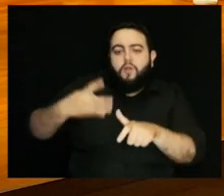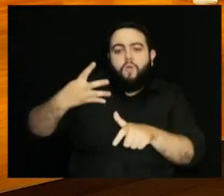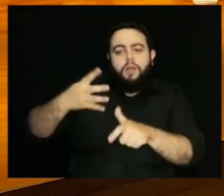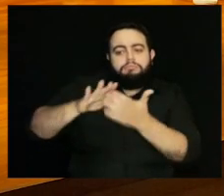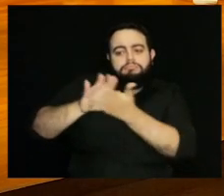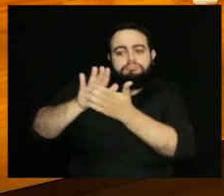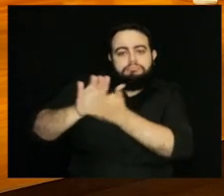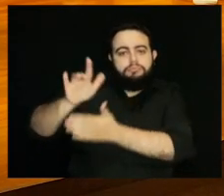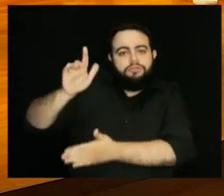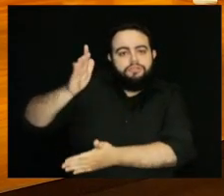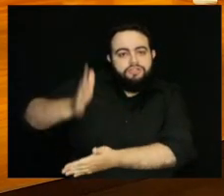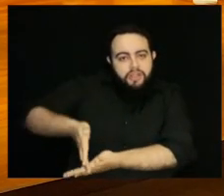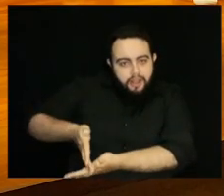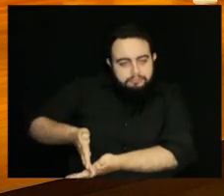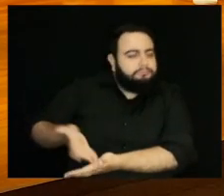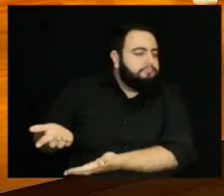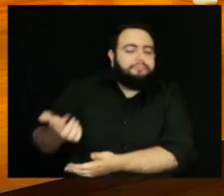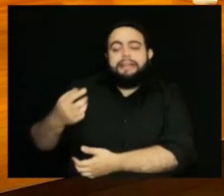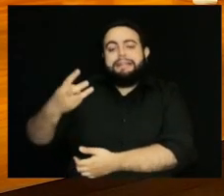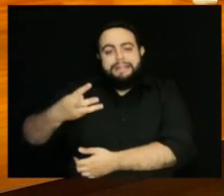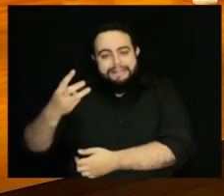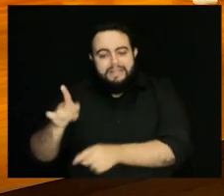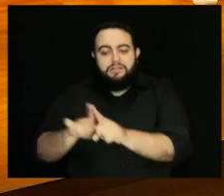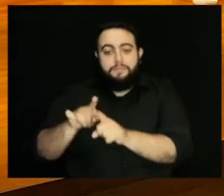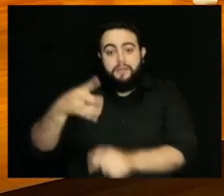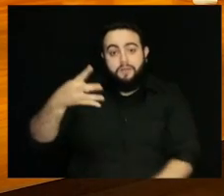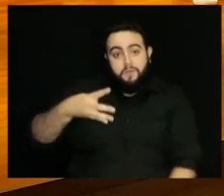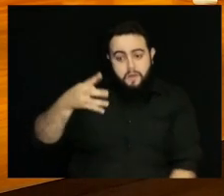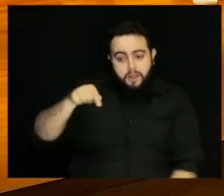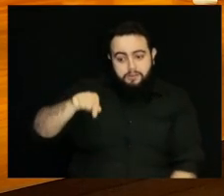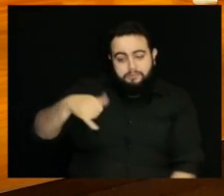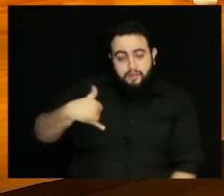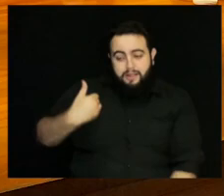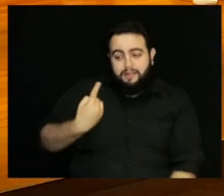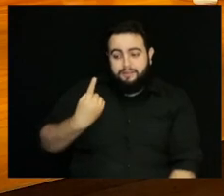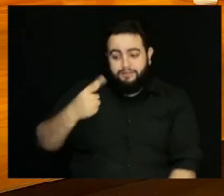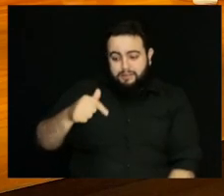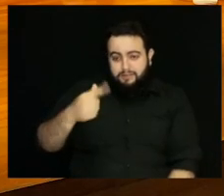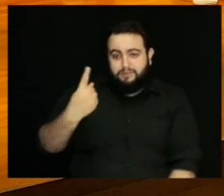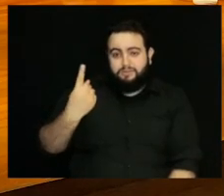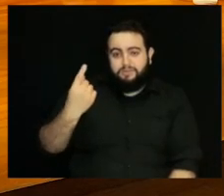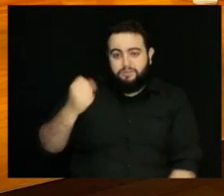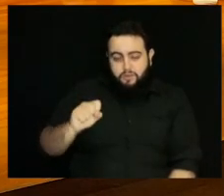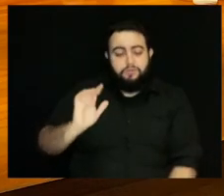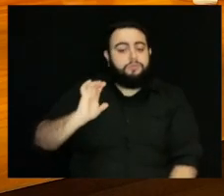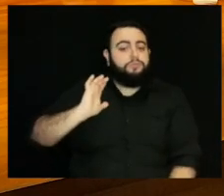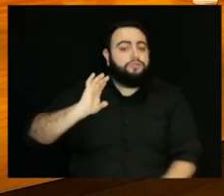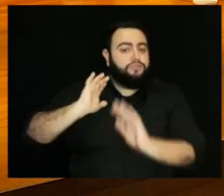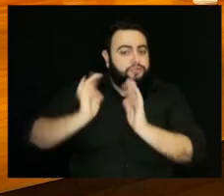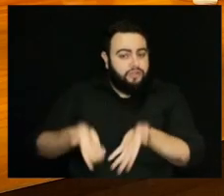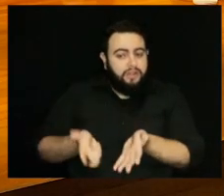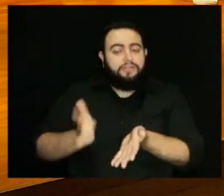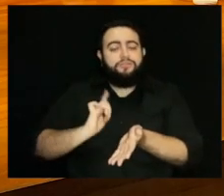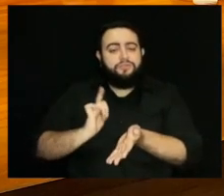terceiro e no quarto disco essa pitoca de 17, 18 anos já tinha conseguido se impor pra gravadora